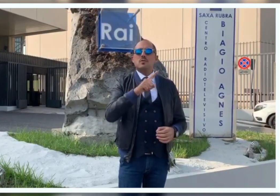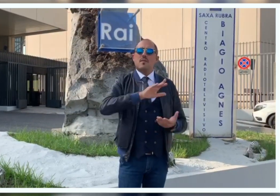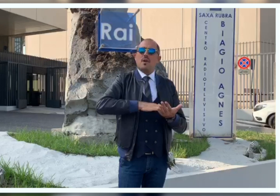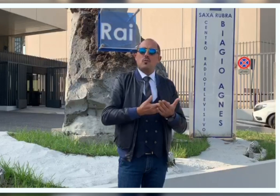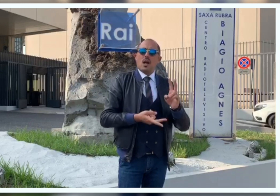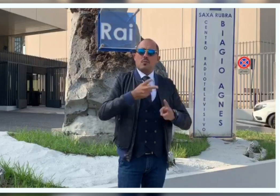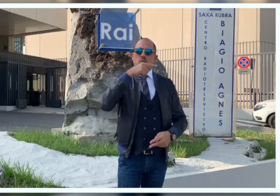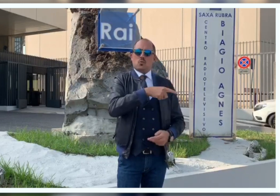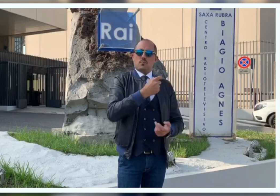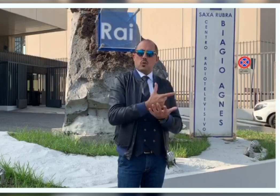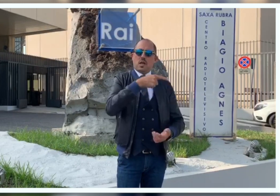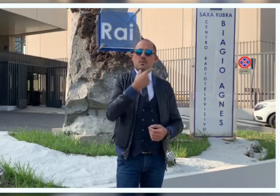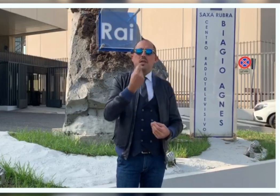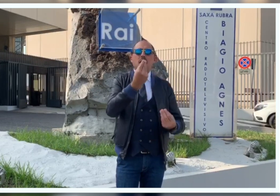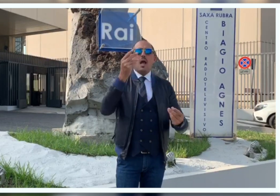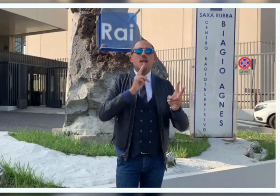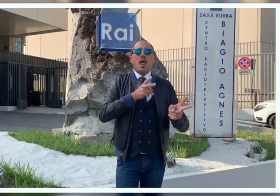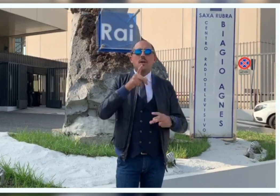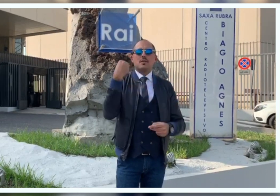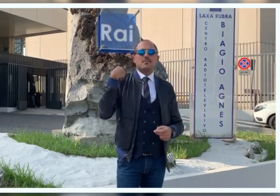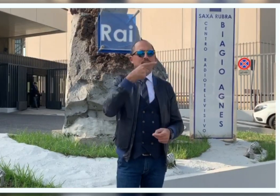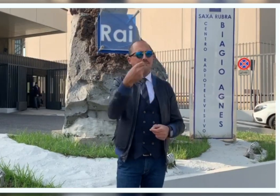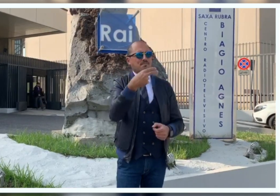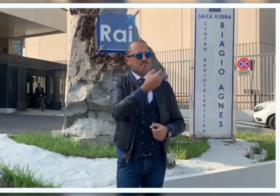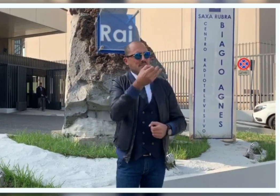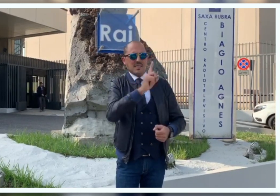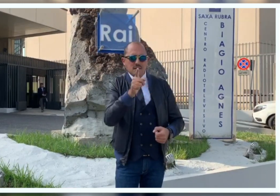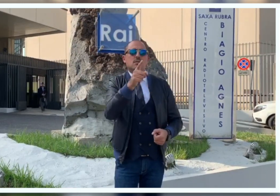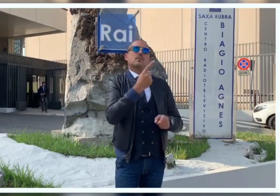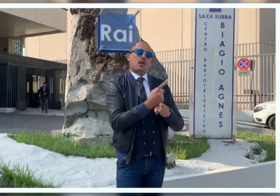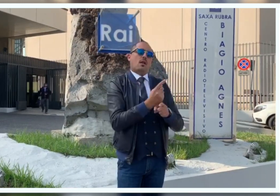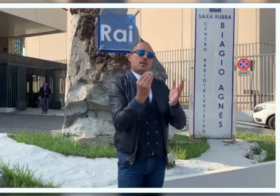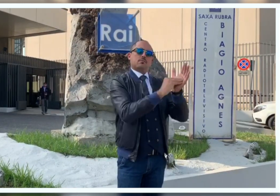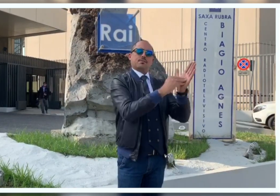e quindi valutarli, operazione questa necessaria perché troppo spesso ci arrivano lamentele sulla qualità dei sottotitoli.